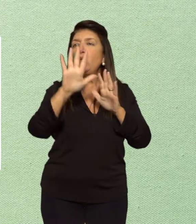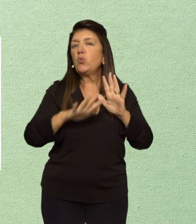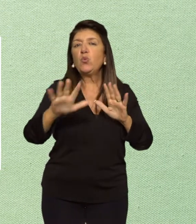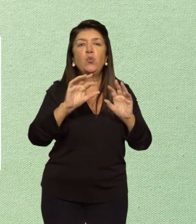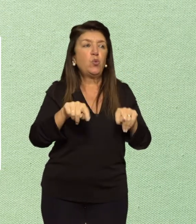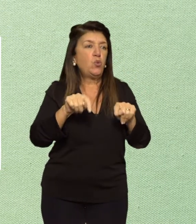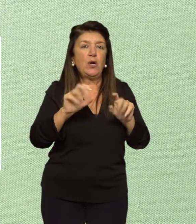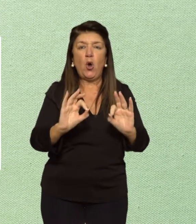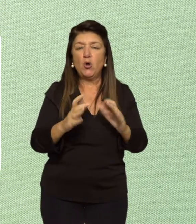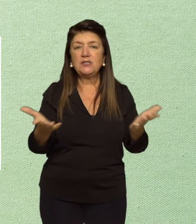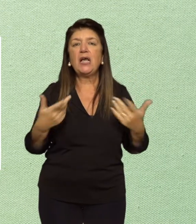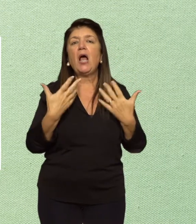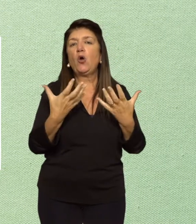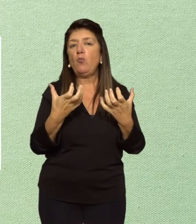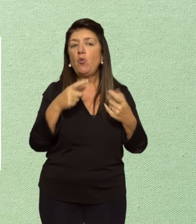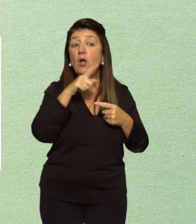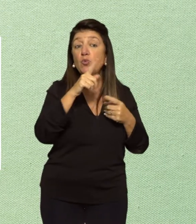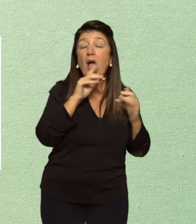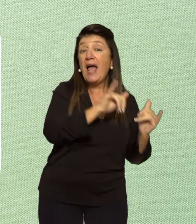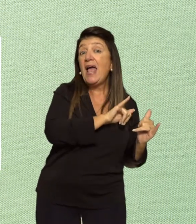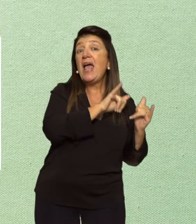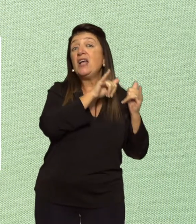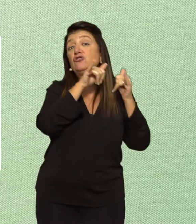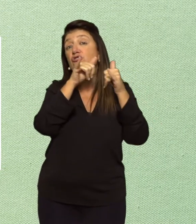esci un po' da questa narrazione qua. Tu non sei solo quella narrazione, ci sono altre narrazioni, andiamo